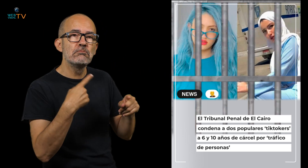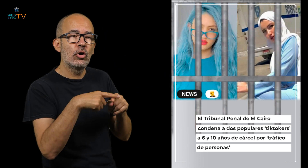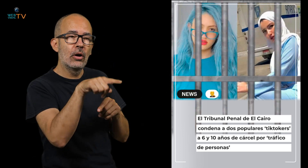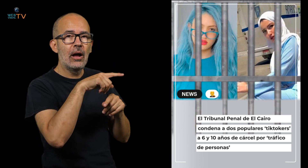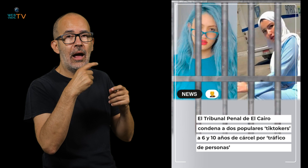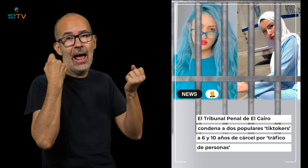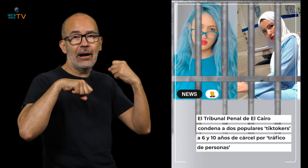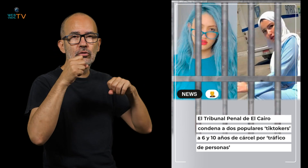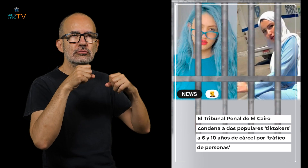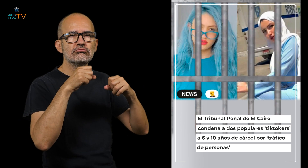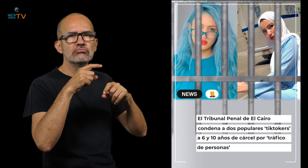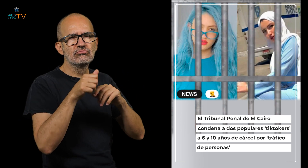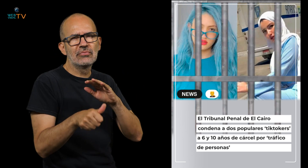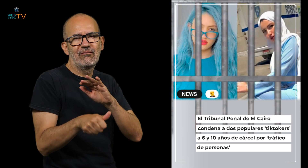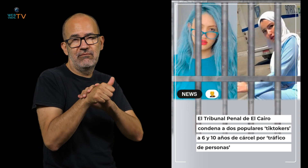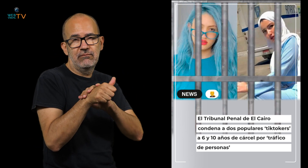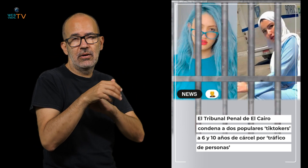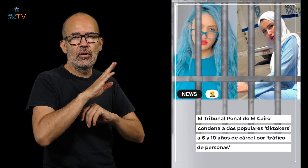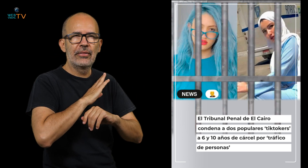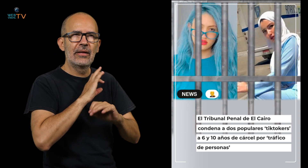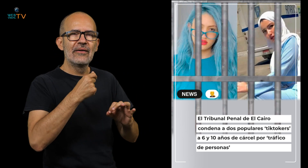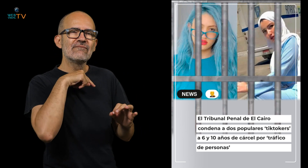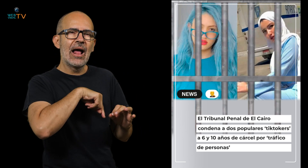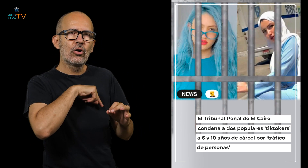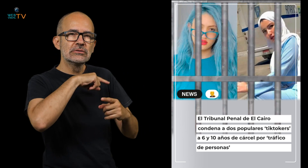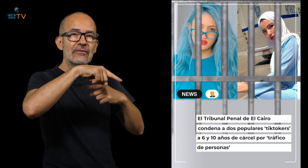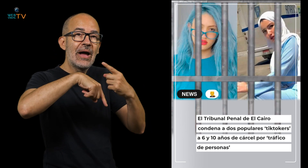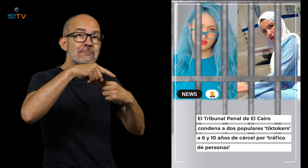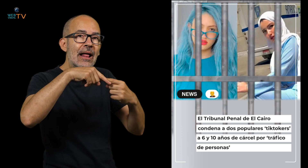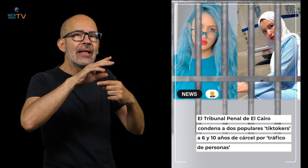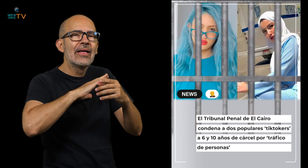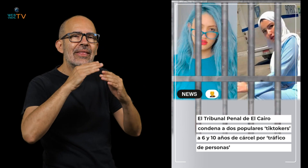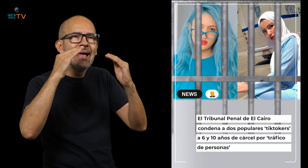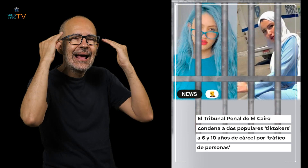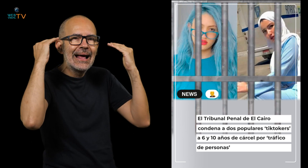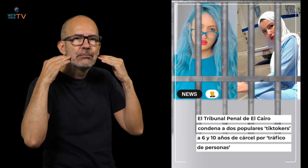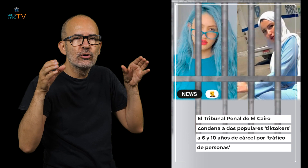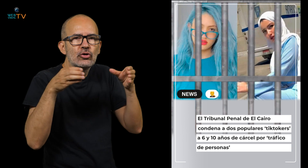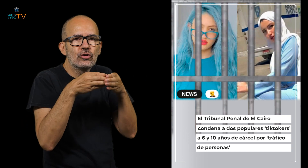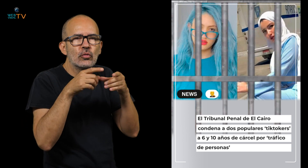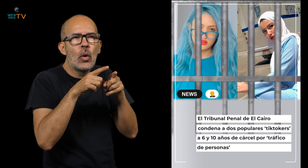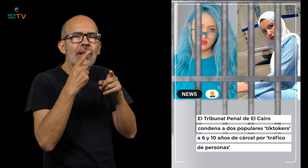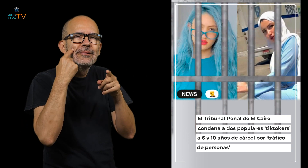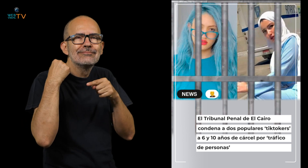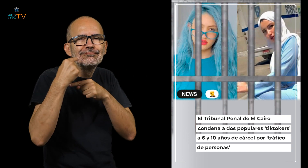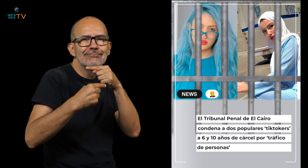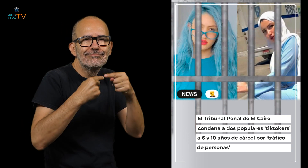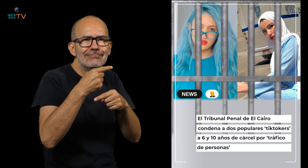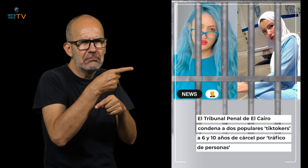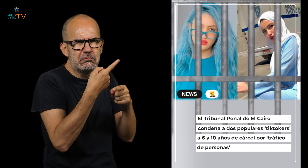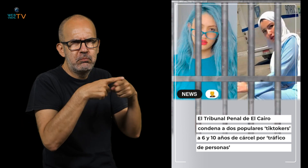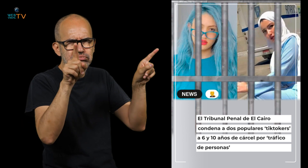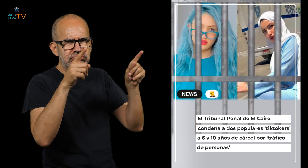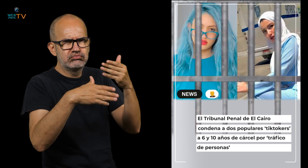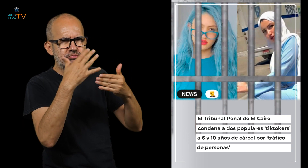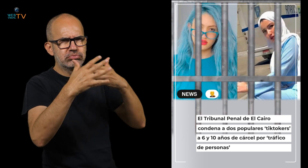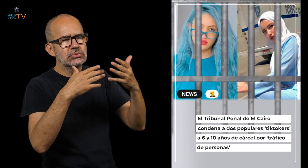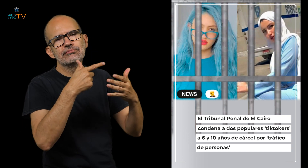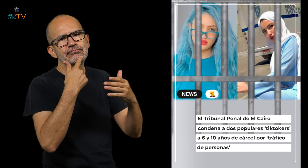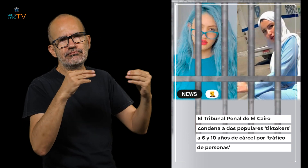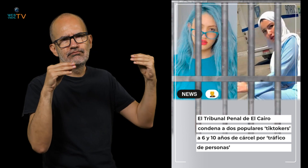que penaliza los “actos que violan los valores familiares egipcios”, sin definir ni tipificar